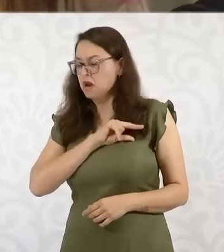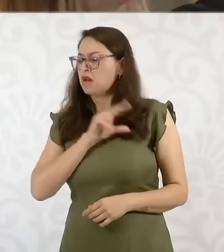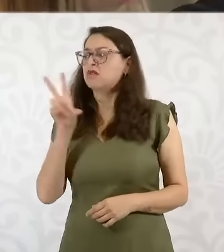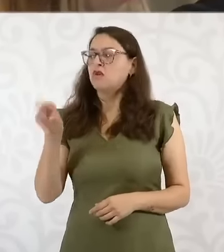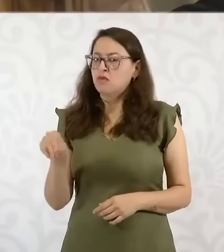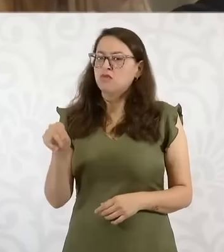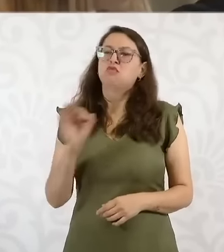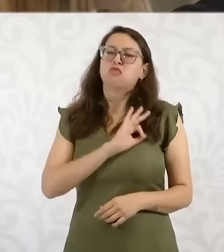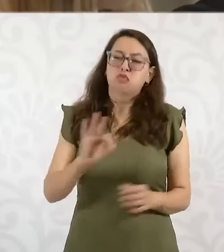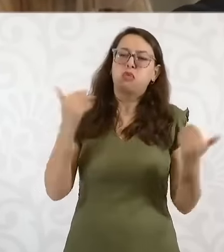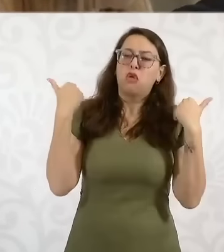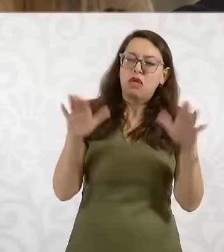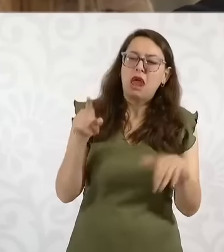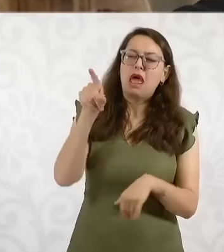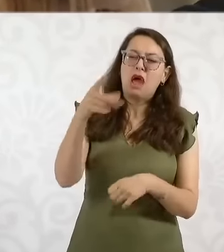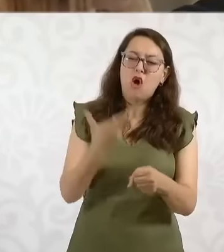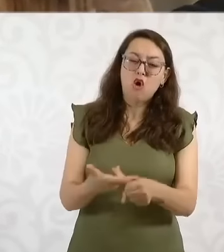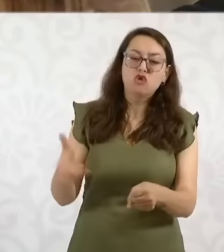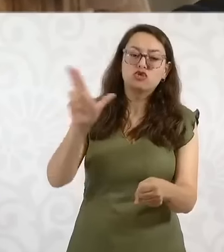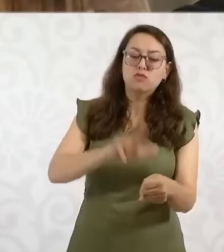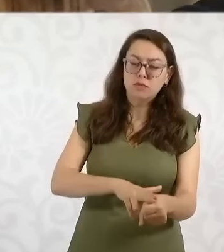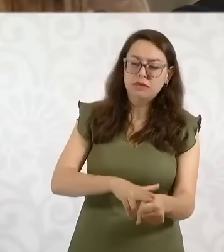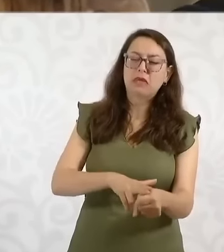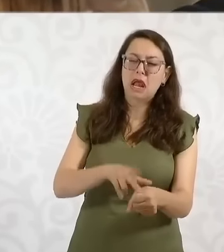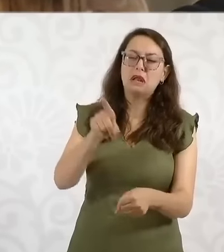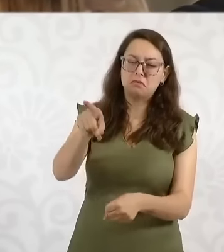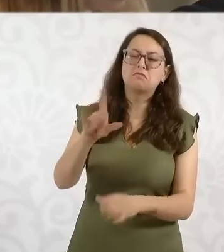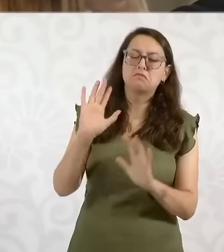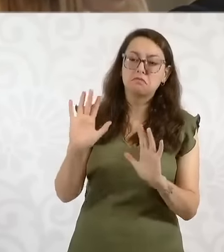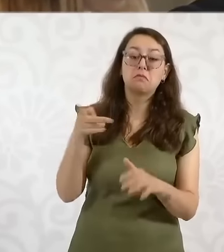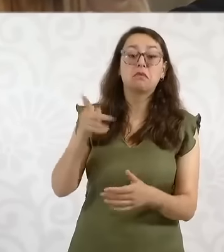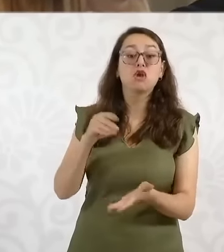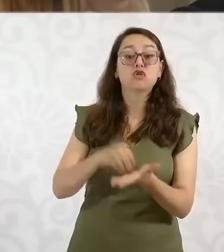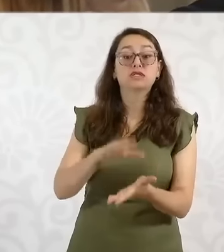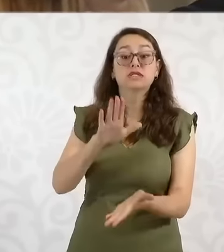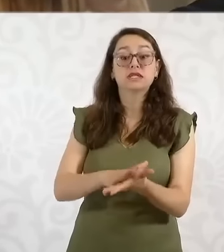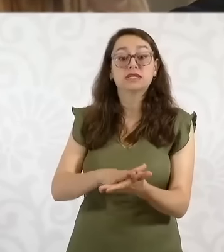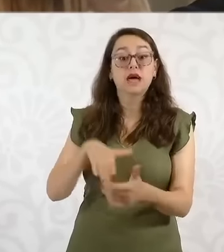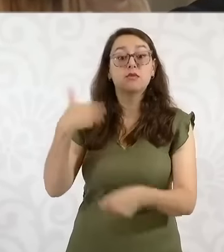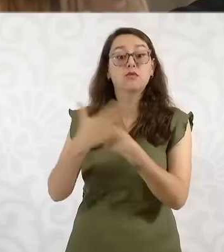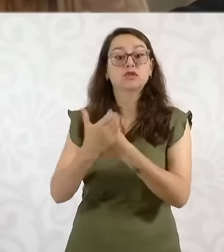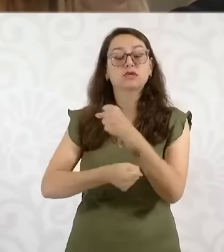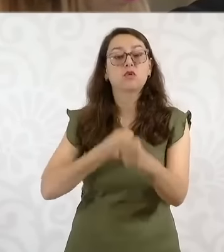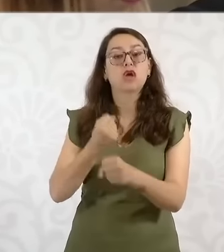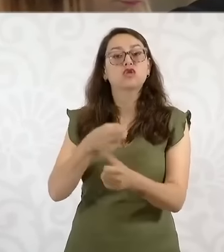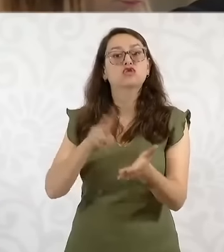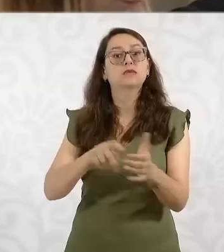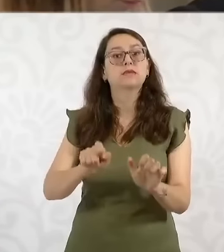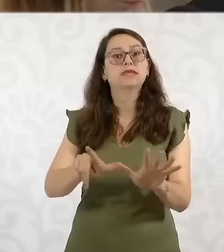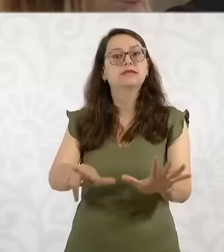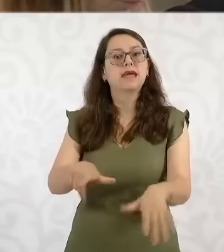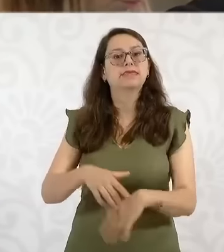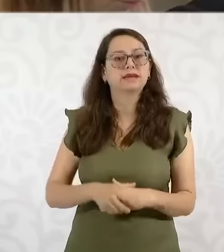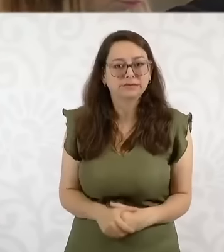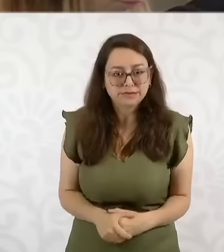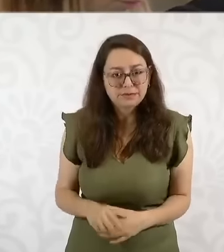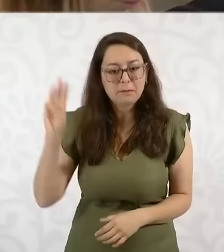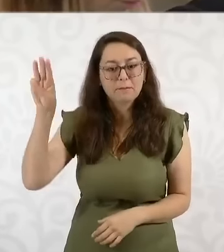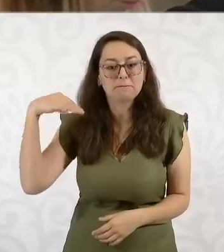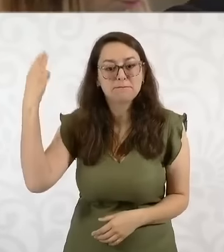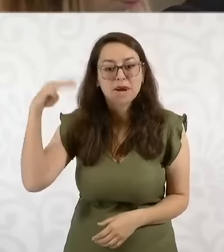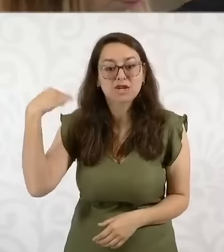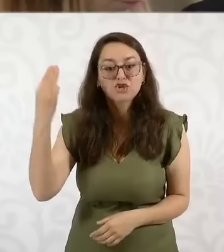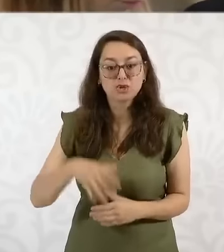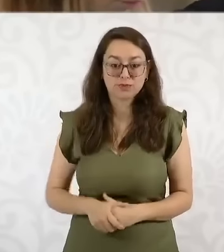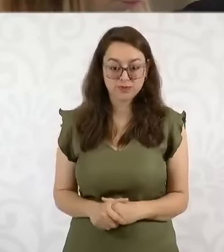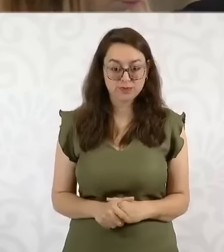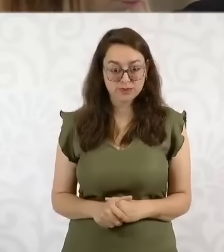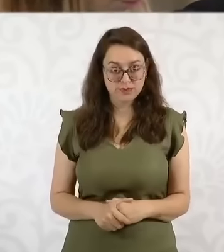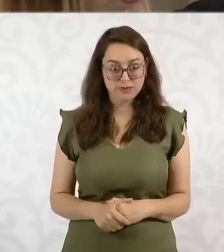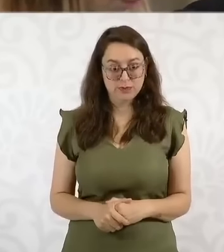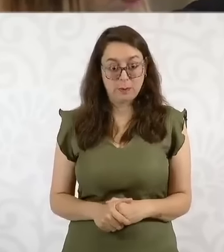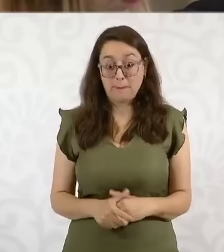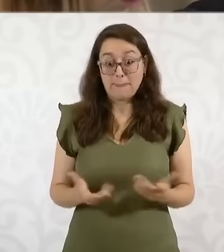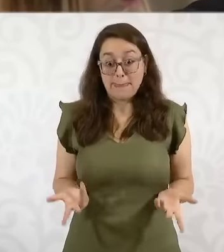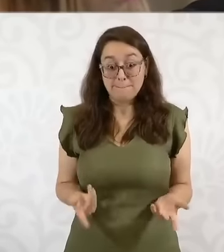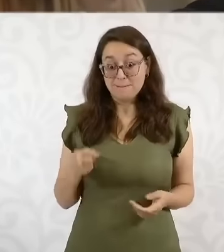El Hospital General le da cita a Brenda Quevedo en marzo de 2027 y ni siquiera se puede salir a